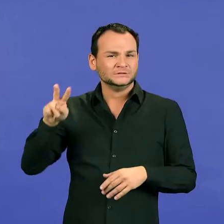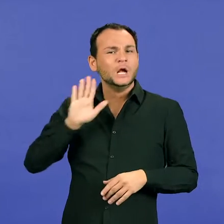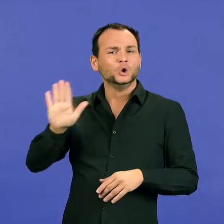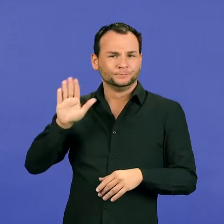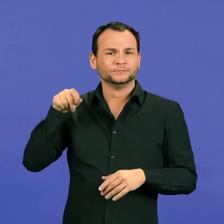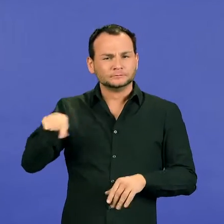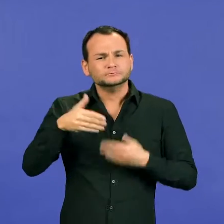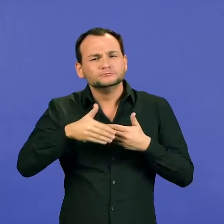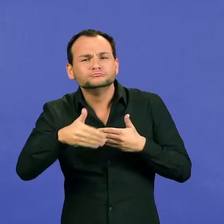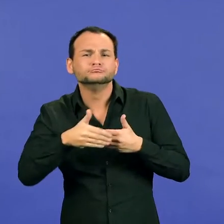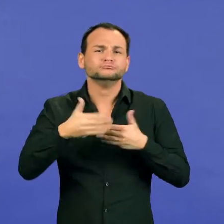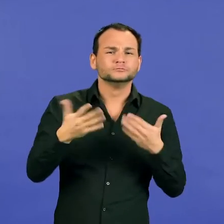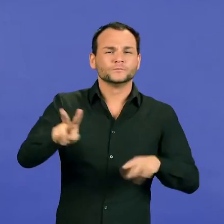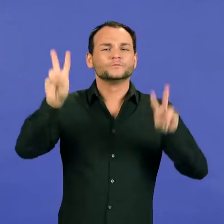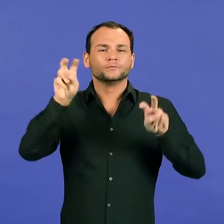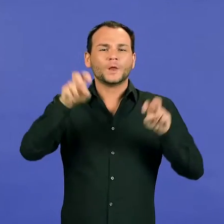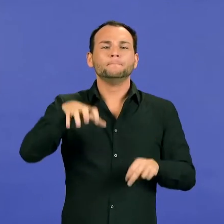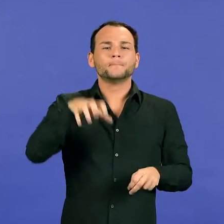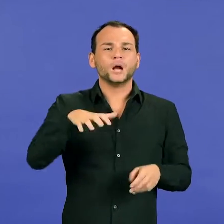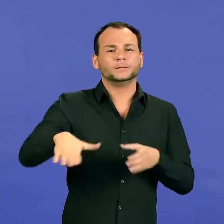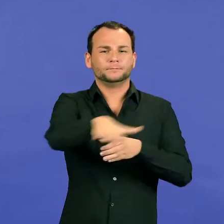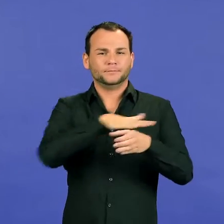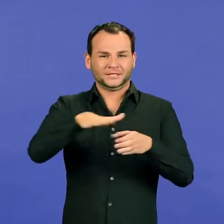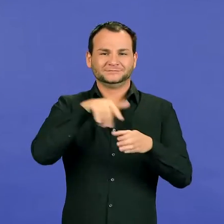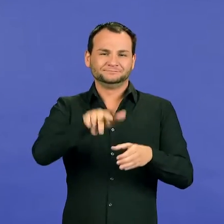wird im LVR-Freilichtmuseum mit dem "Marktplatz Rheinland"